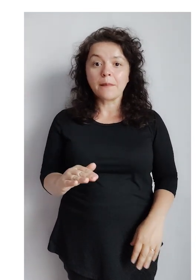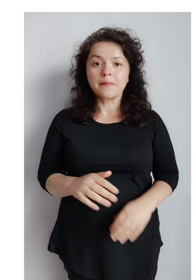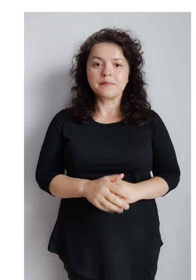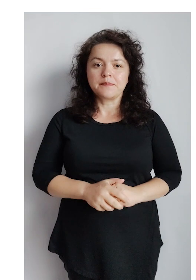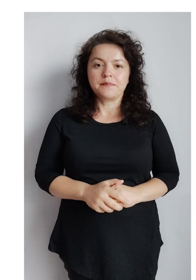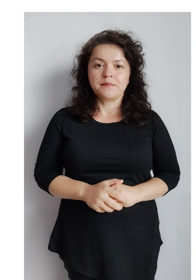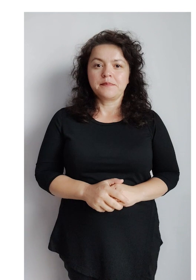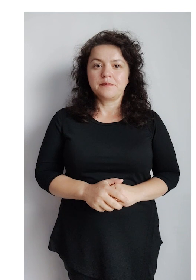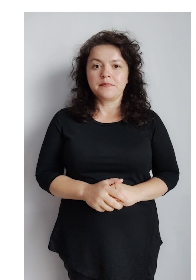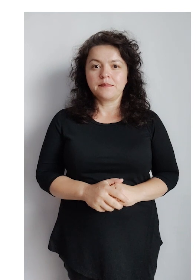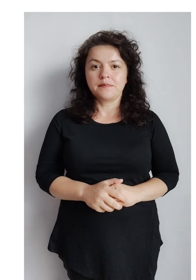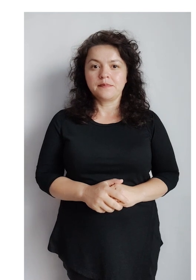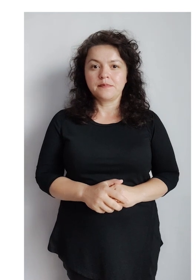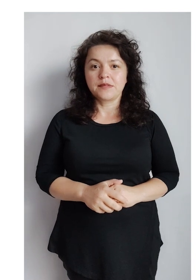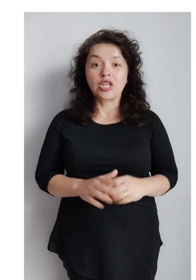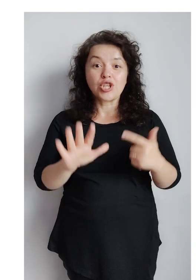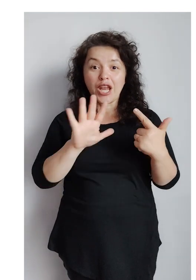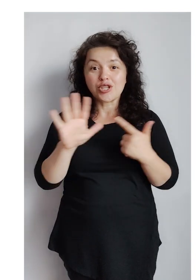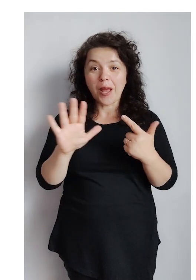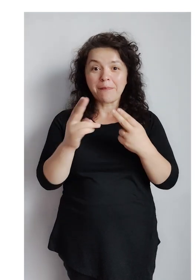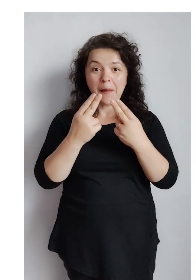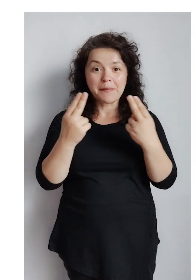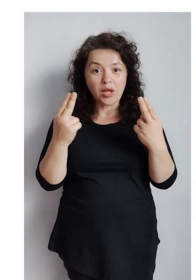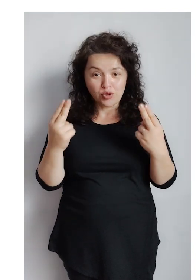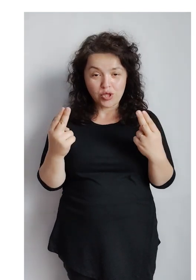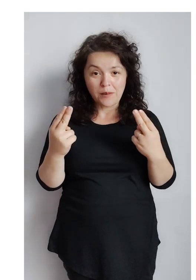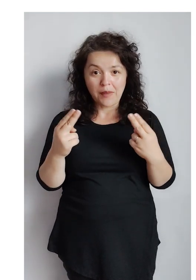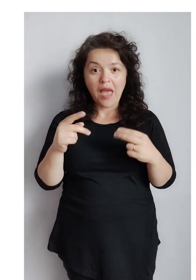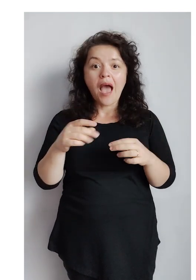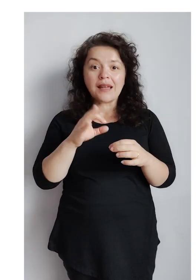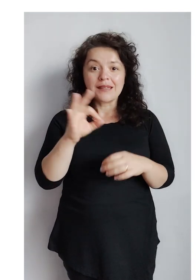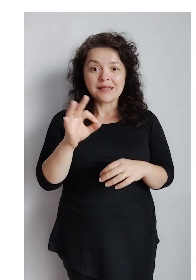Cele șapte principii ale Dizainului Universal